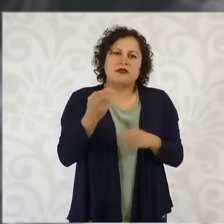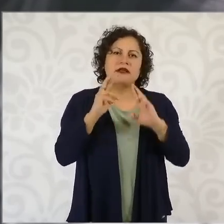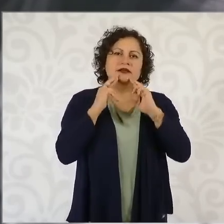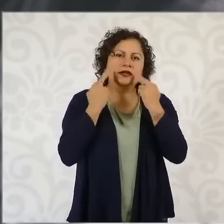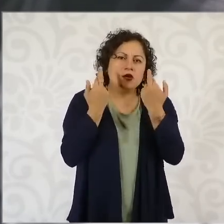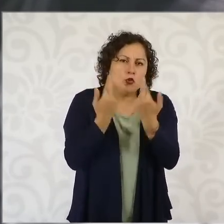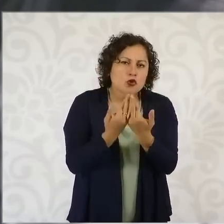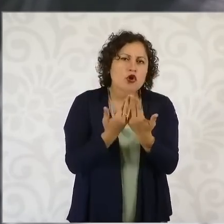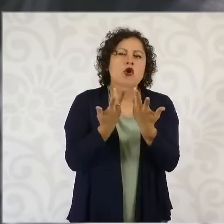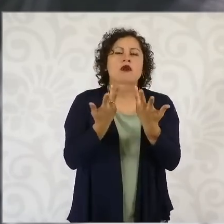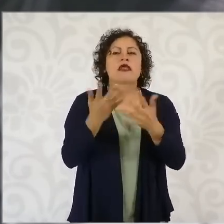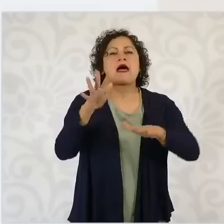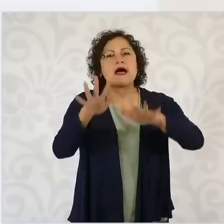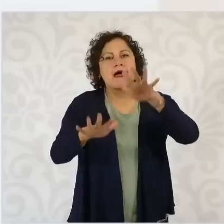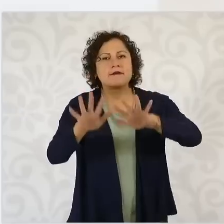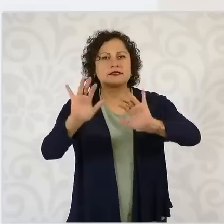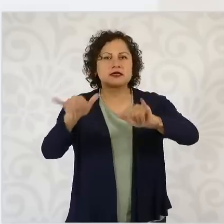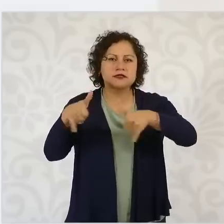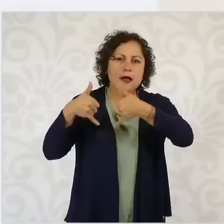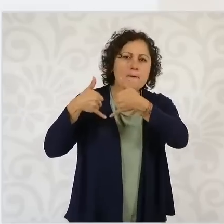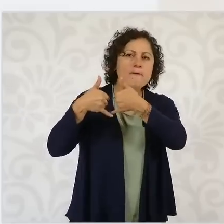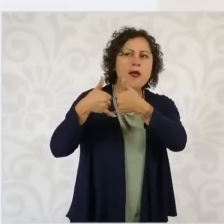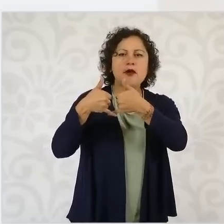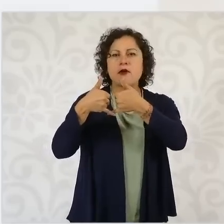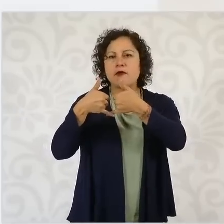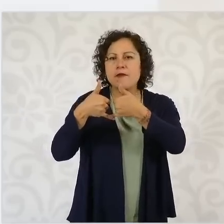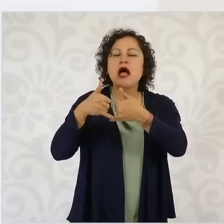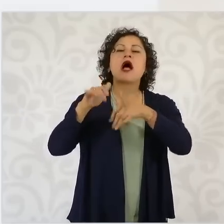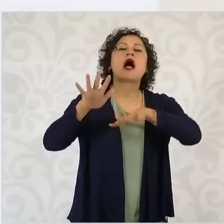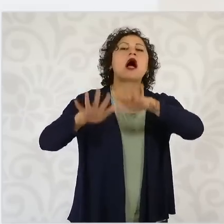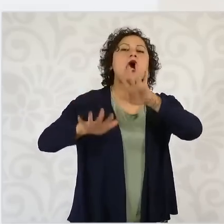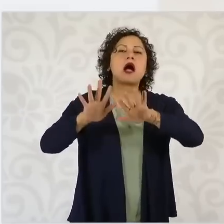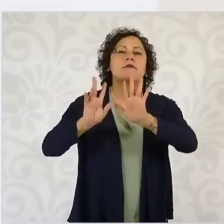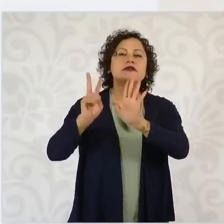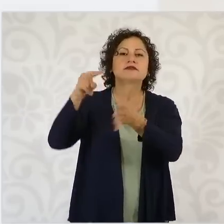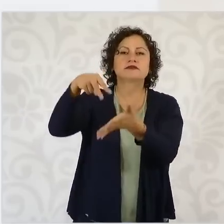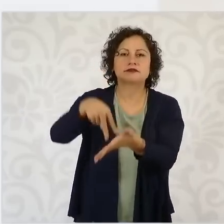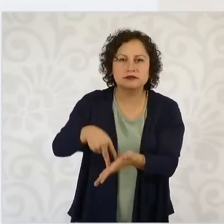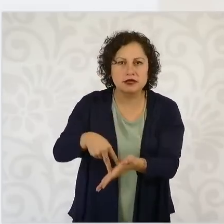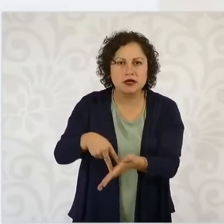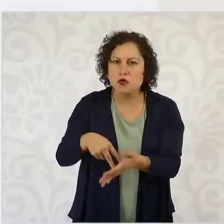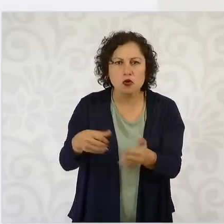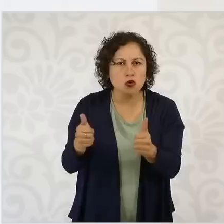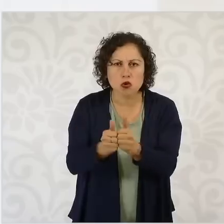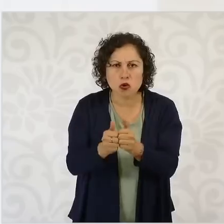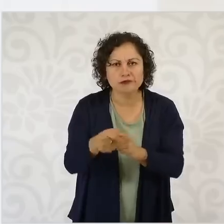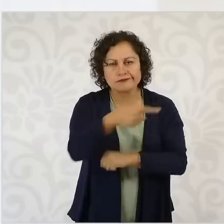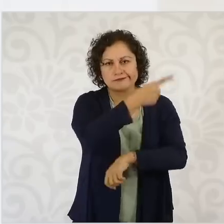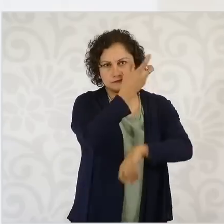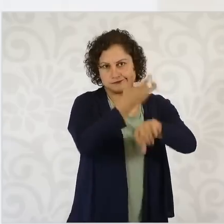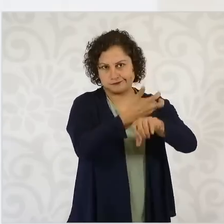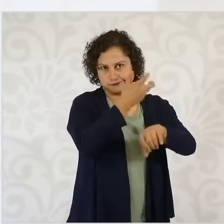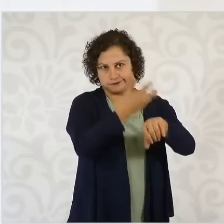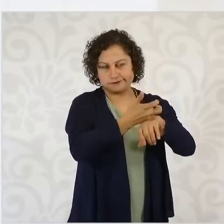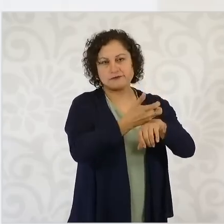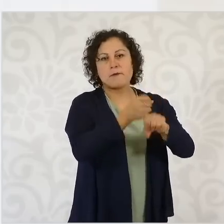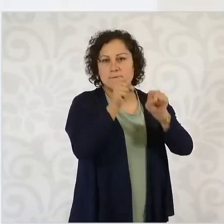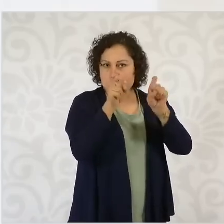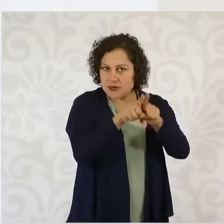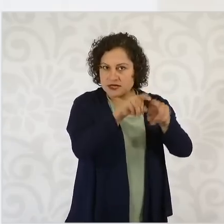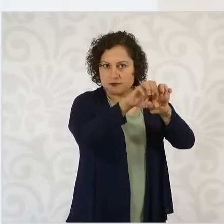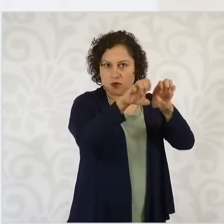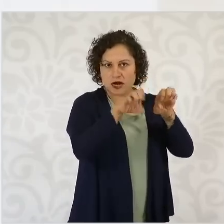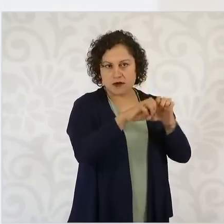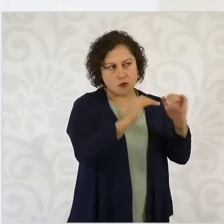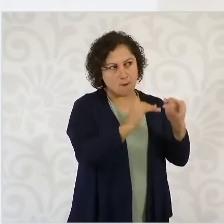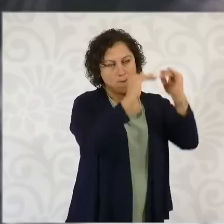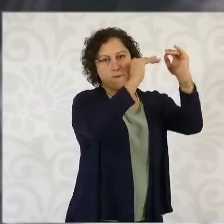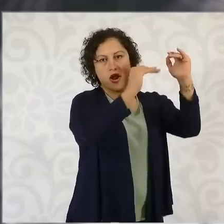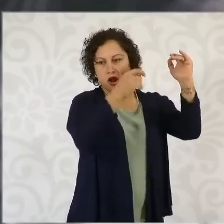otras son presenciales con el gobierno de los Estados Unidos al más alto nivel eh Para